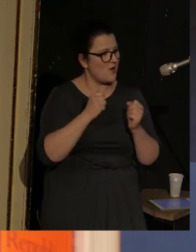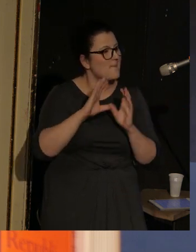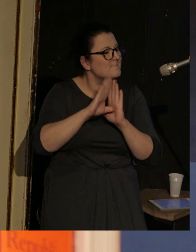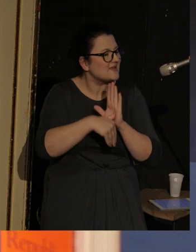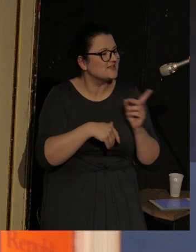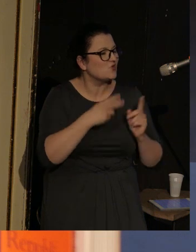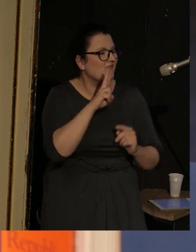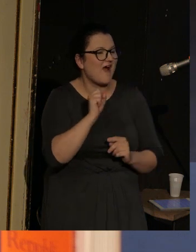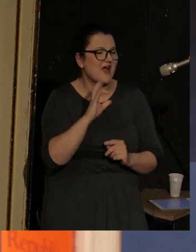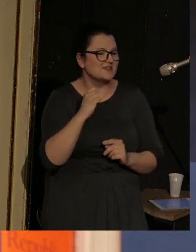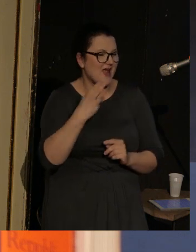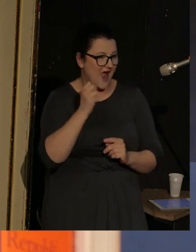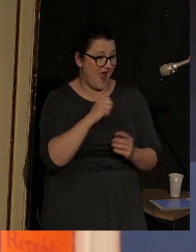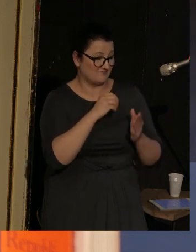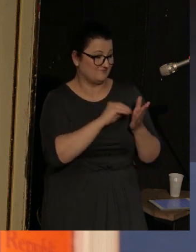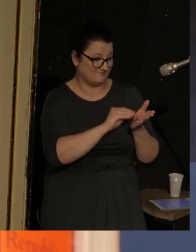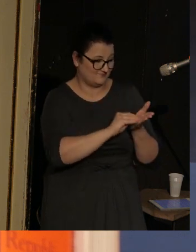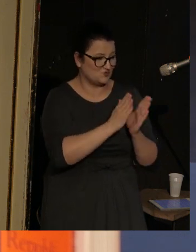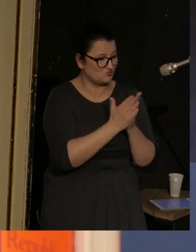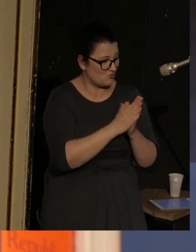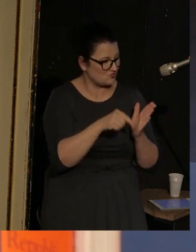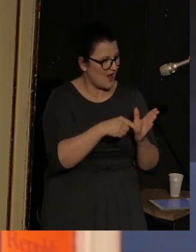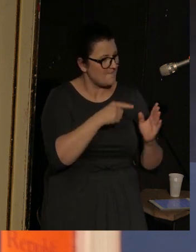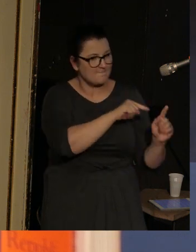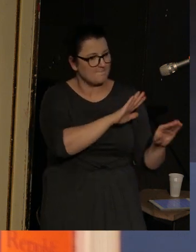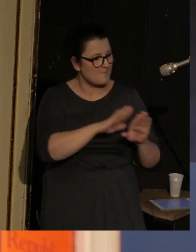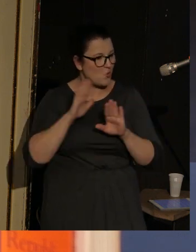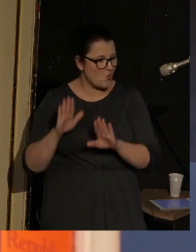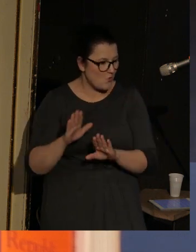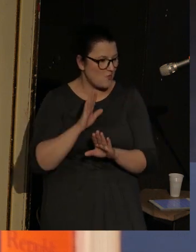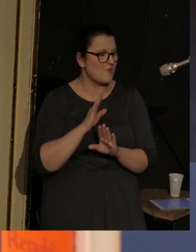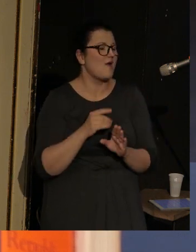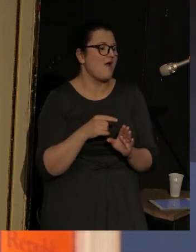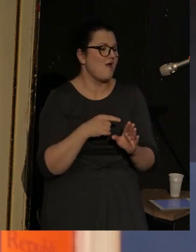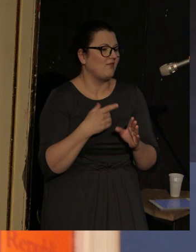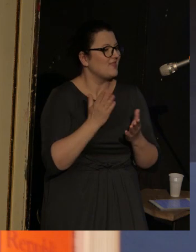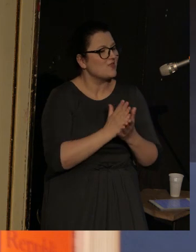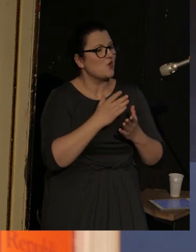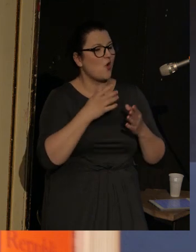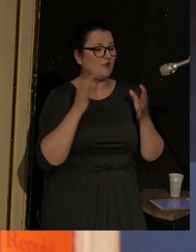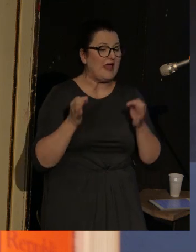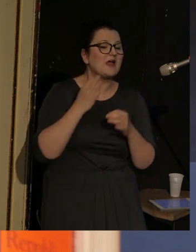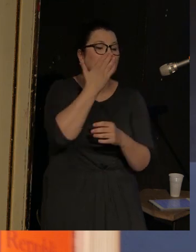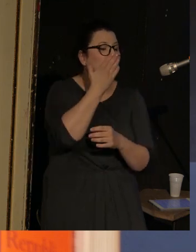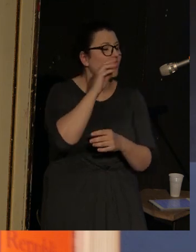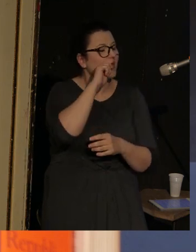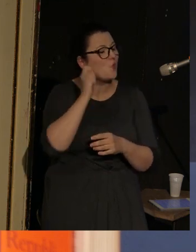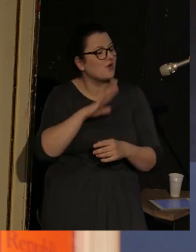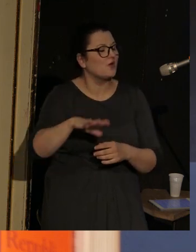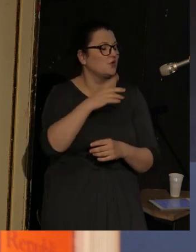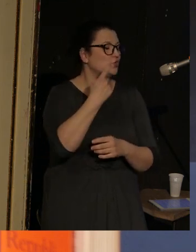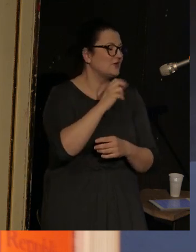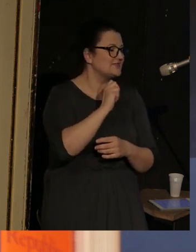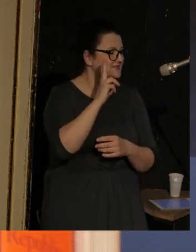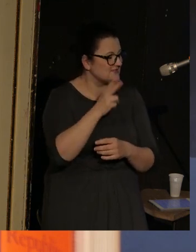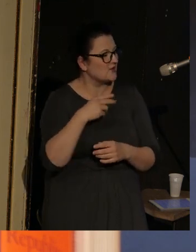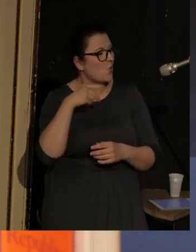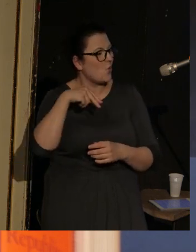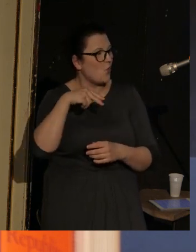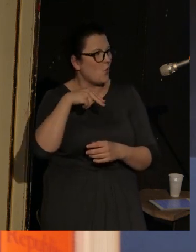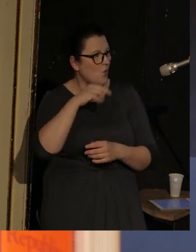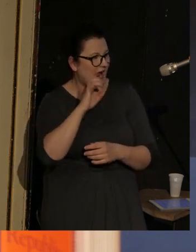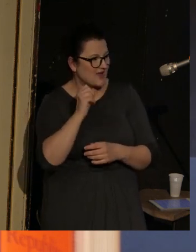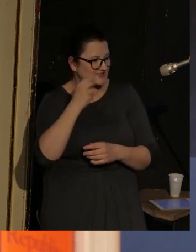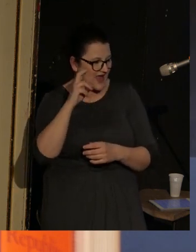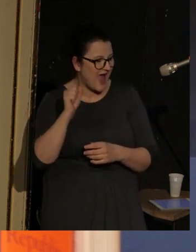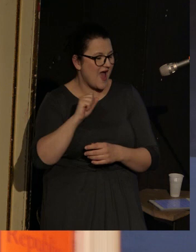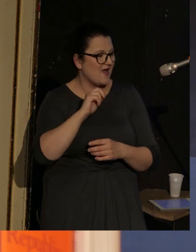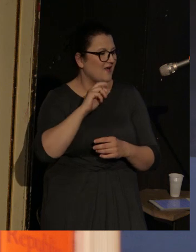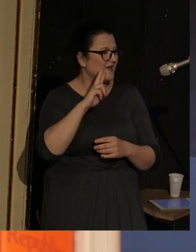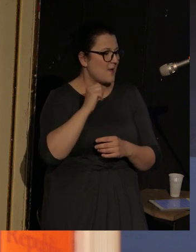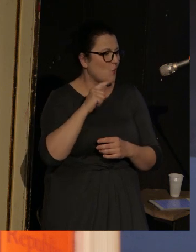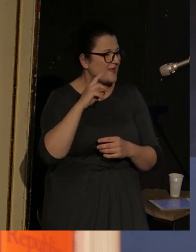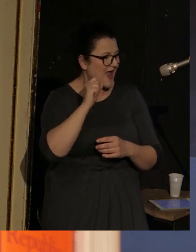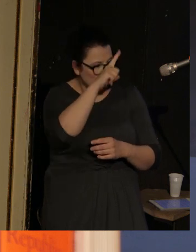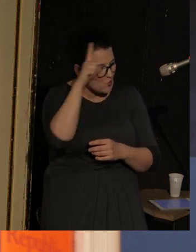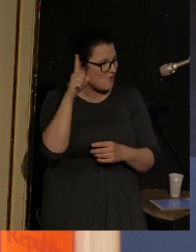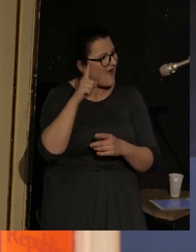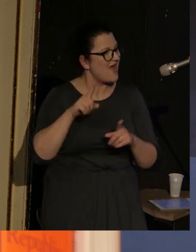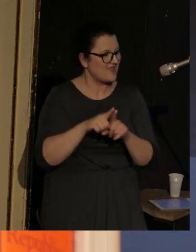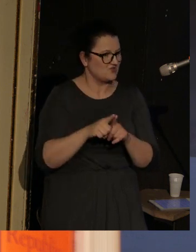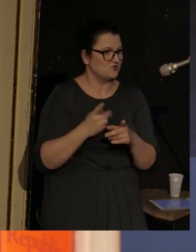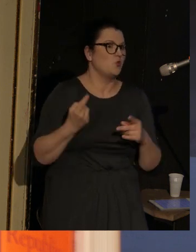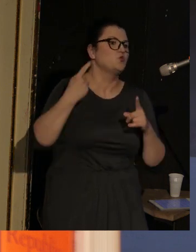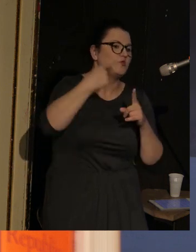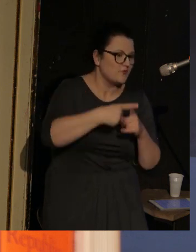które pojawia się w Republice Głuchych. Nie tylko o realia współczesnej Ukrainy, ale także jakby włożyć w to wojnę domową, ojczyźnianą,